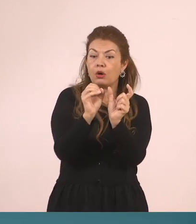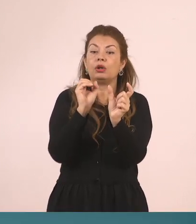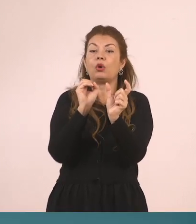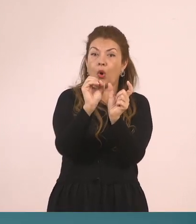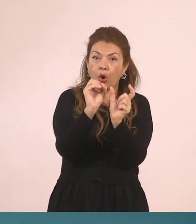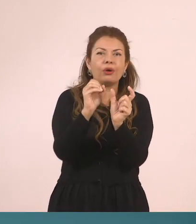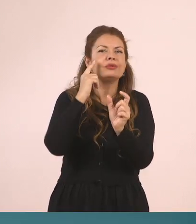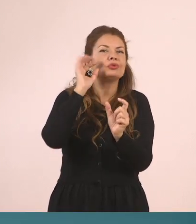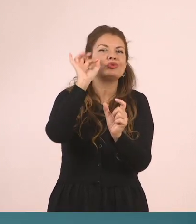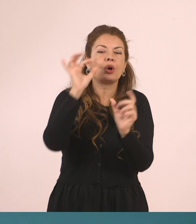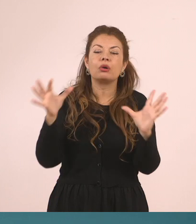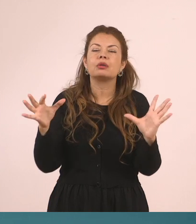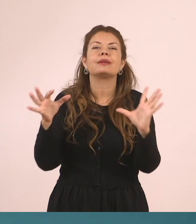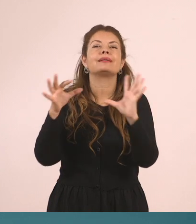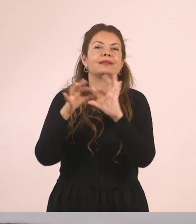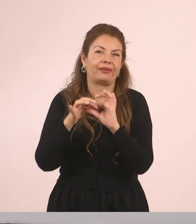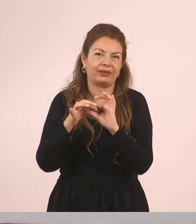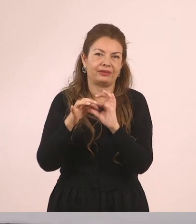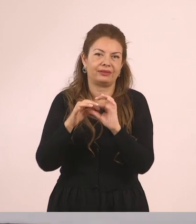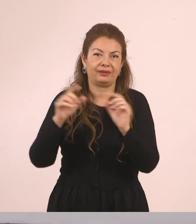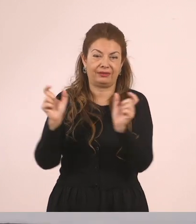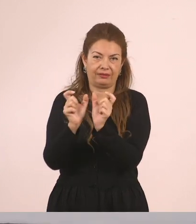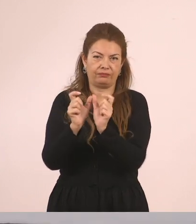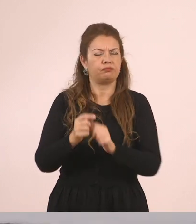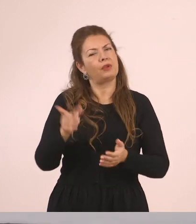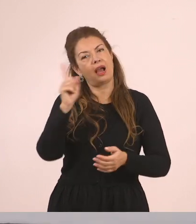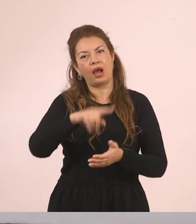Το ο που βάζω είναι το όμικρον. Να δούμε κι άλλη μία.